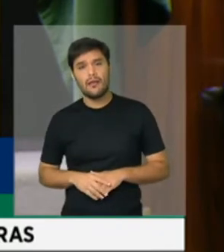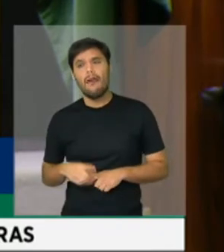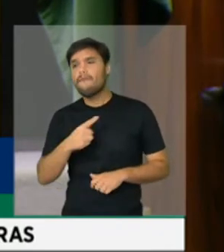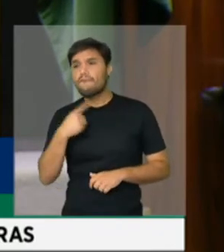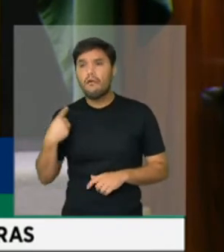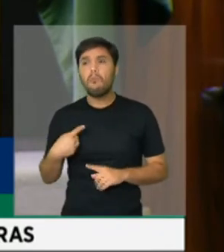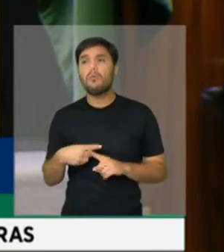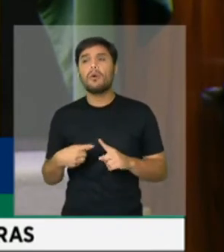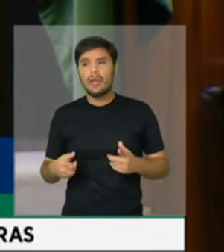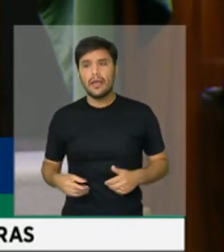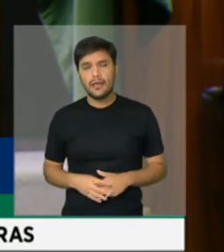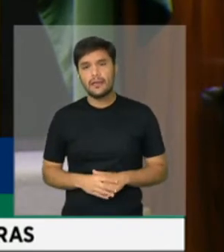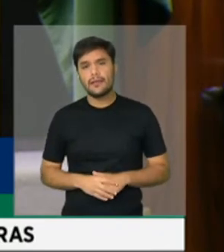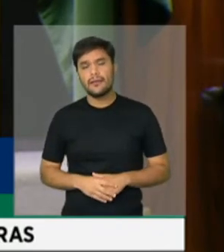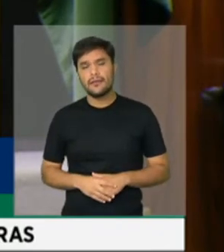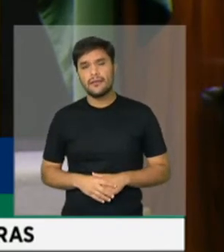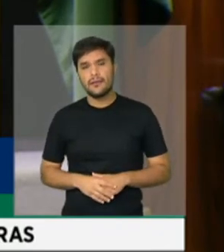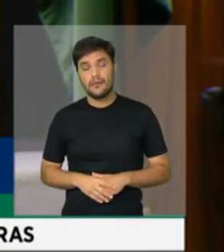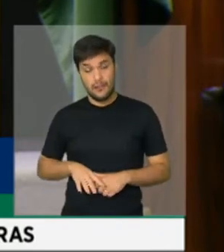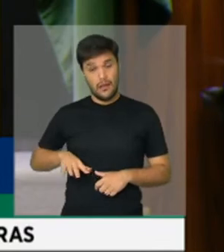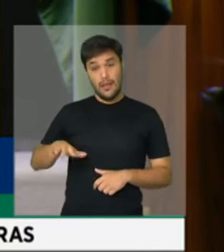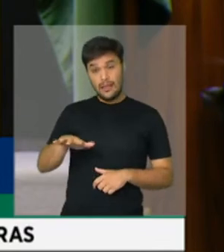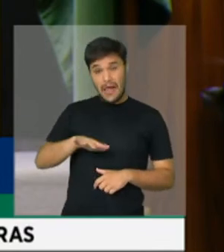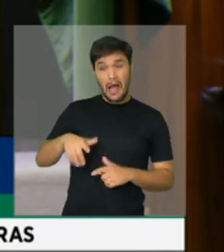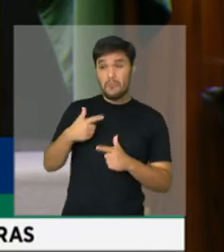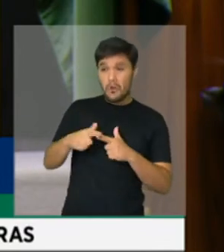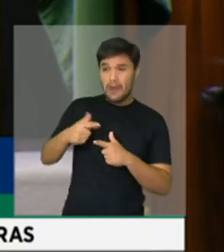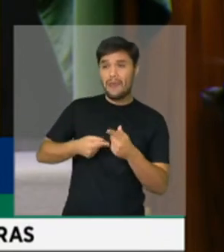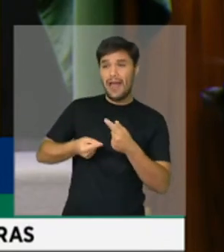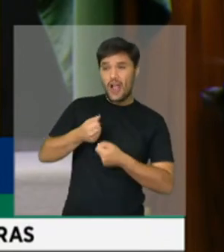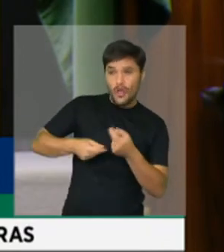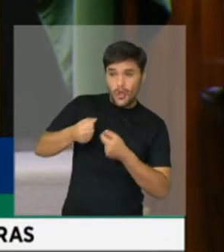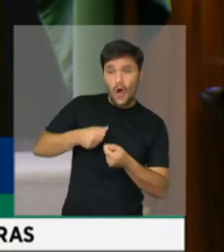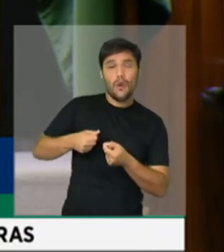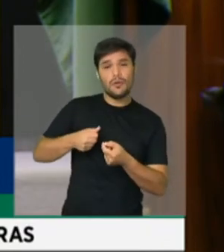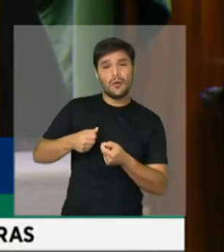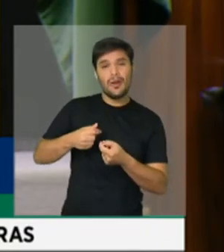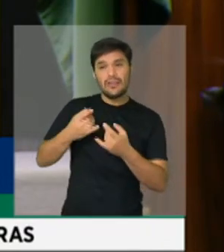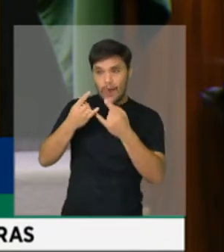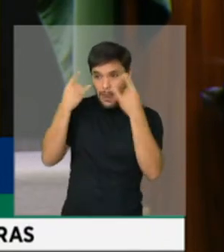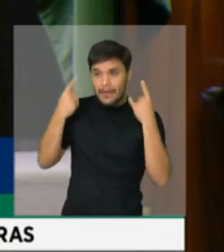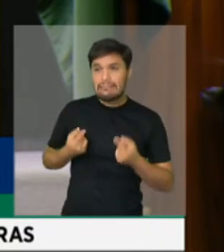EXISTIA SEM AS REGULAÇÕES NÃO EXISTIRIA SEM OS FINANCIAMENTOS, SE A INICIATIVA PRIVADA É TÃO BOA, POR QUE É QUE QUEBRAM